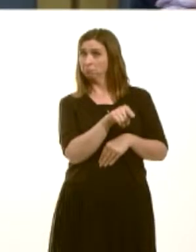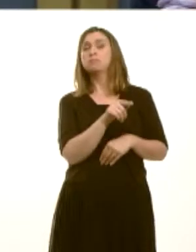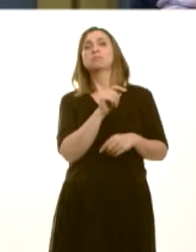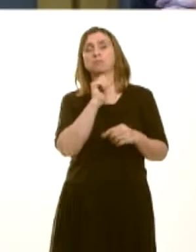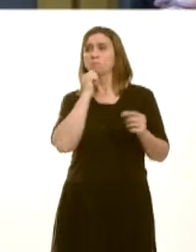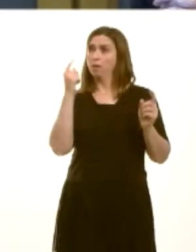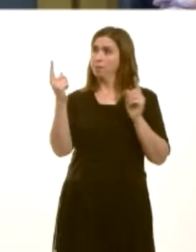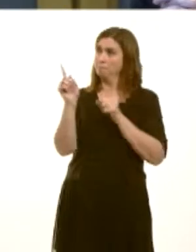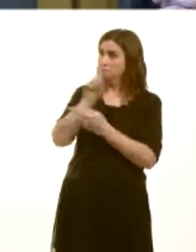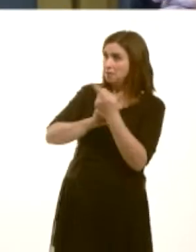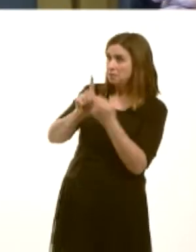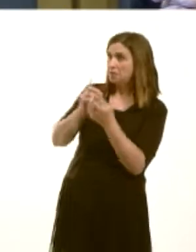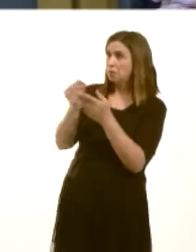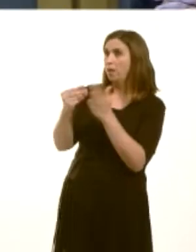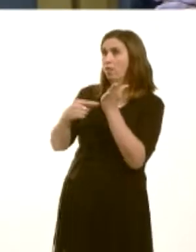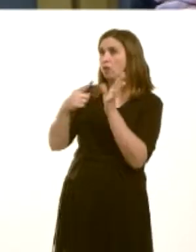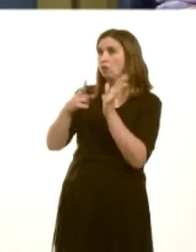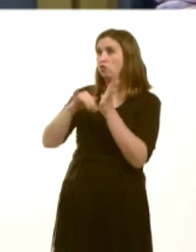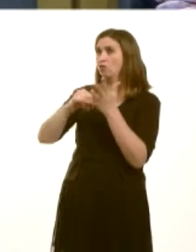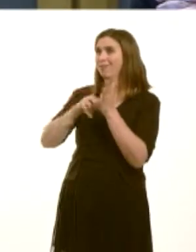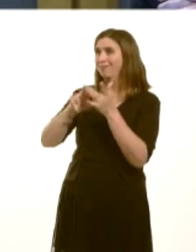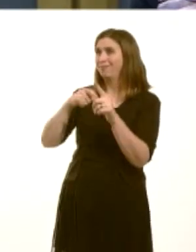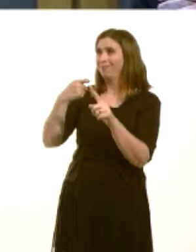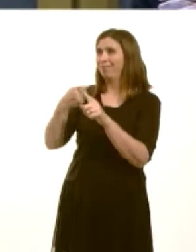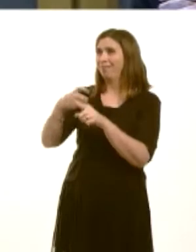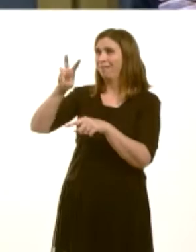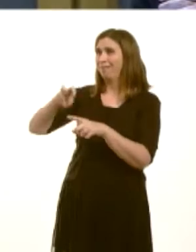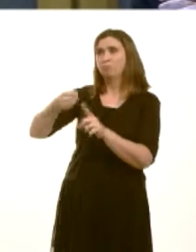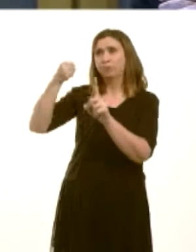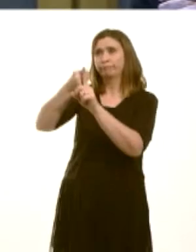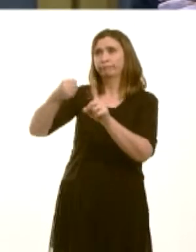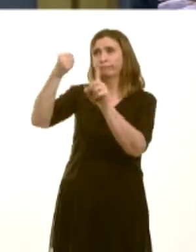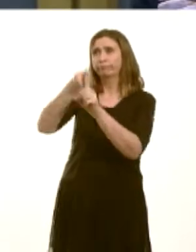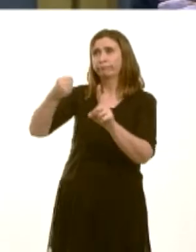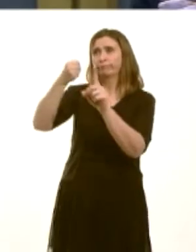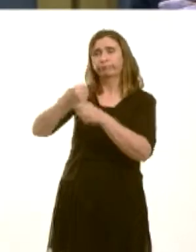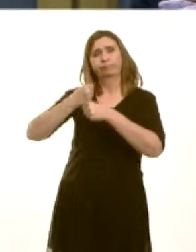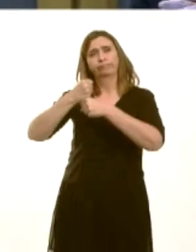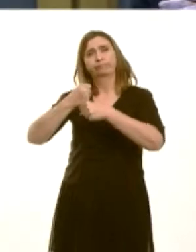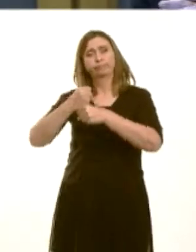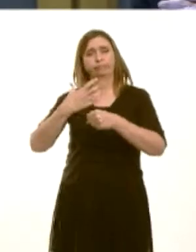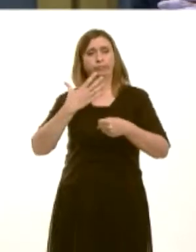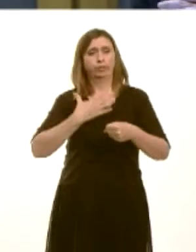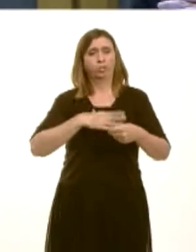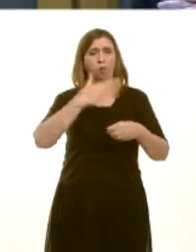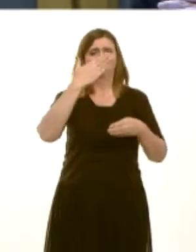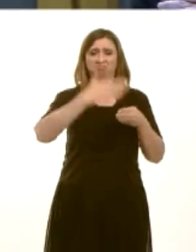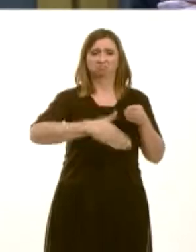ymgyrch i hyrwyddo ailagor y rheilffordd yma yn y dyfodol agos. Y cam nesaf i wiredduír